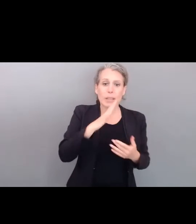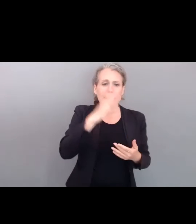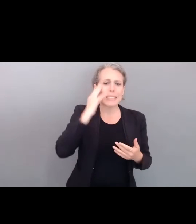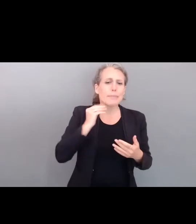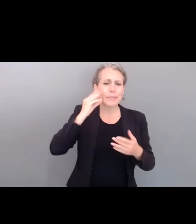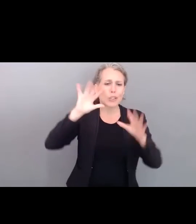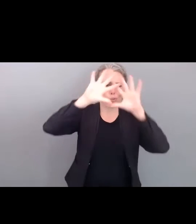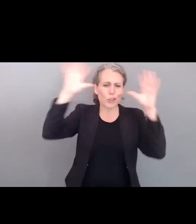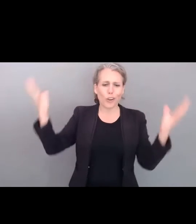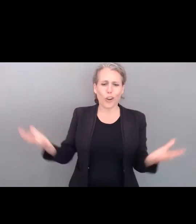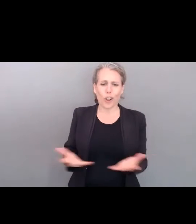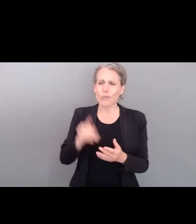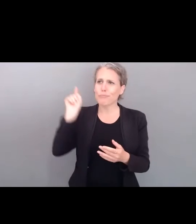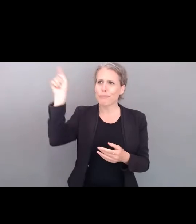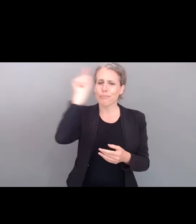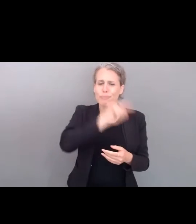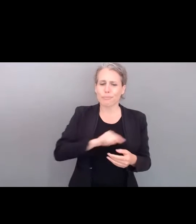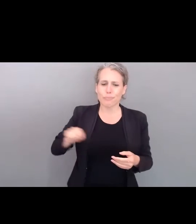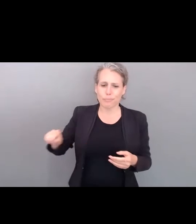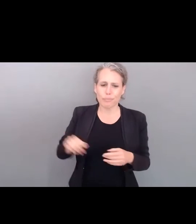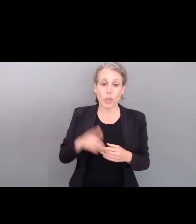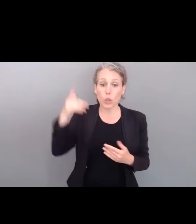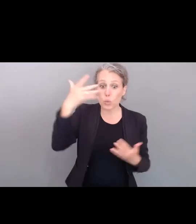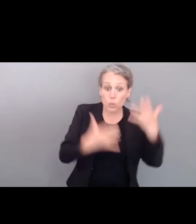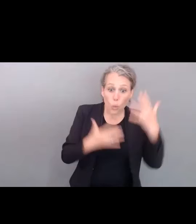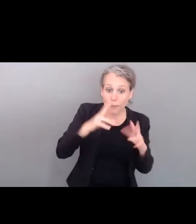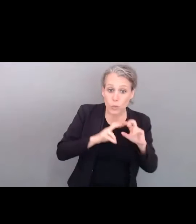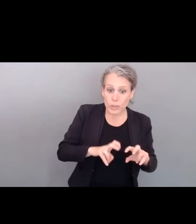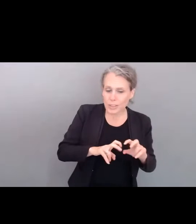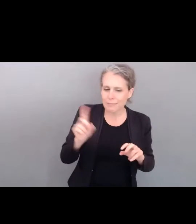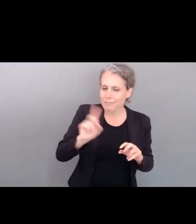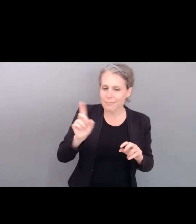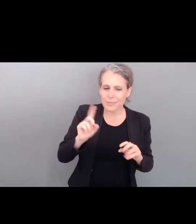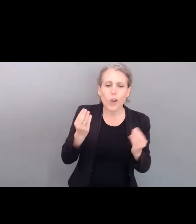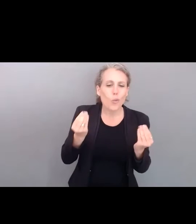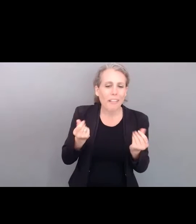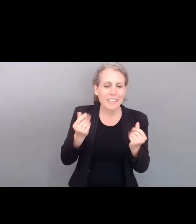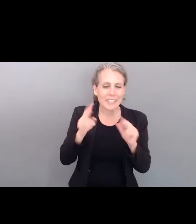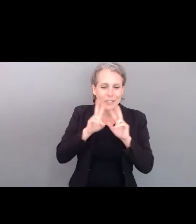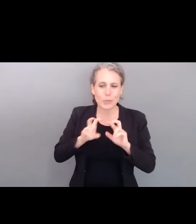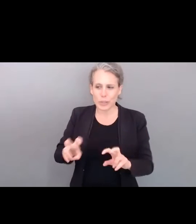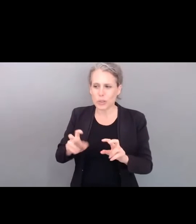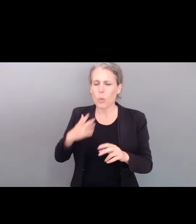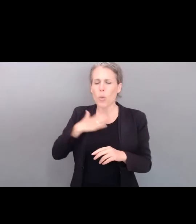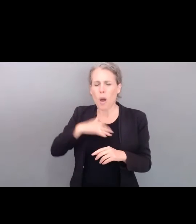primera fase de la investigación sobre las experiencias de las personas con discapacidad en todo el mundo.